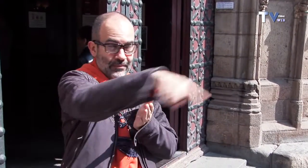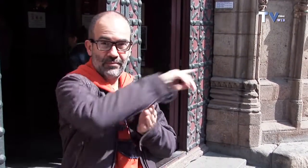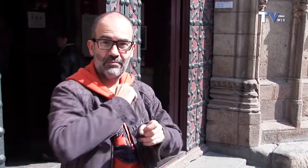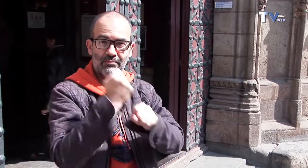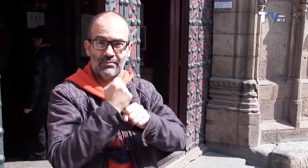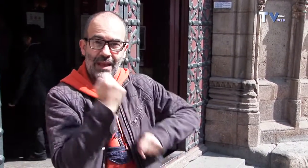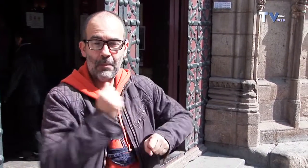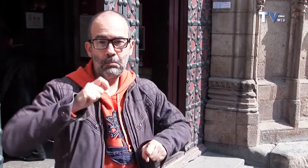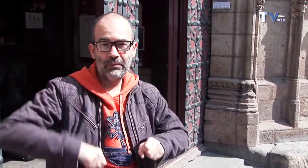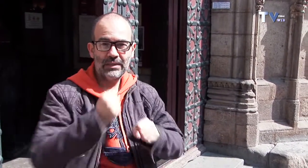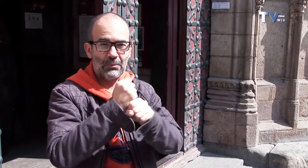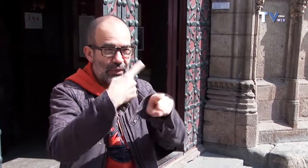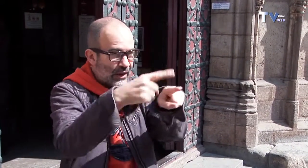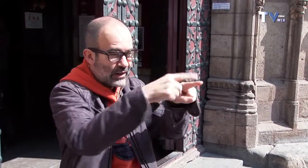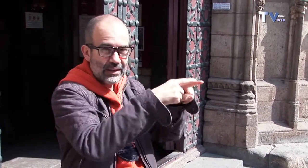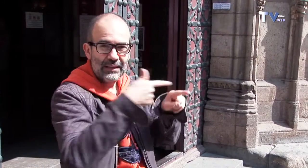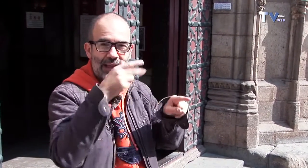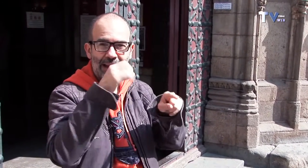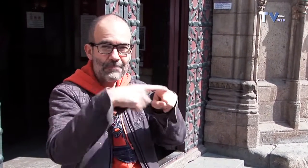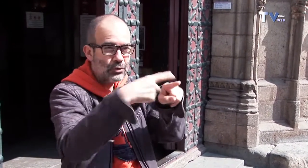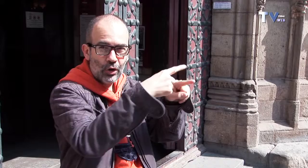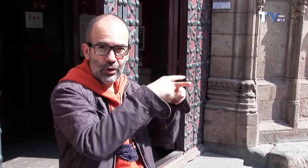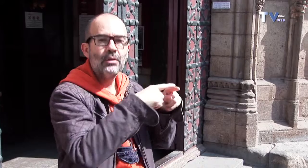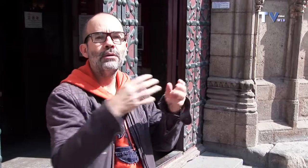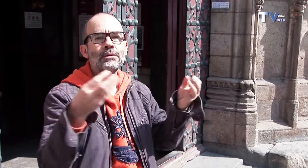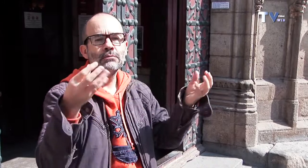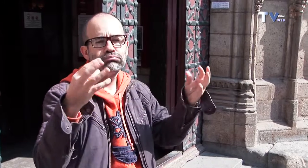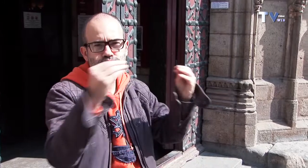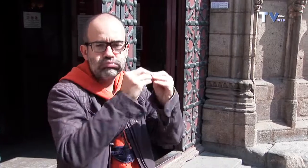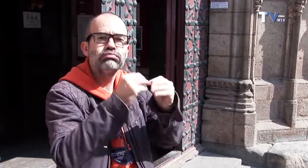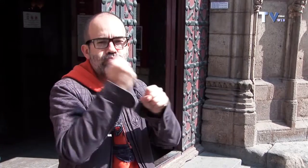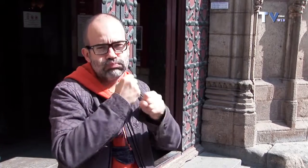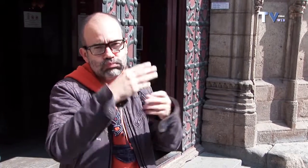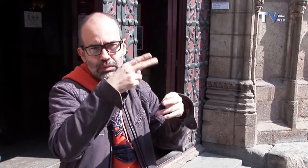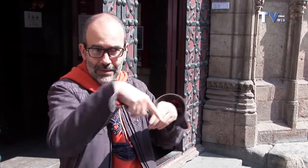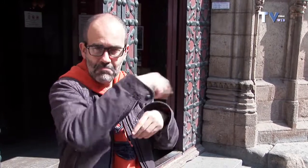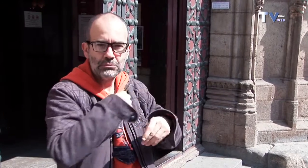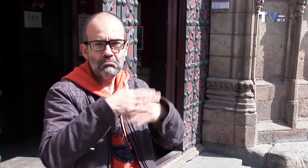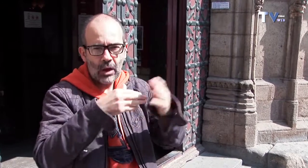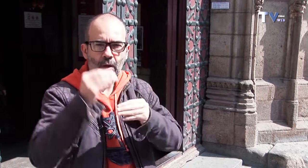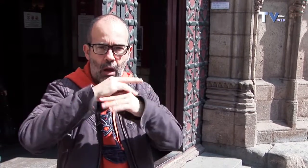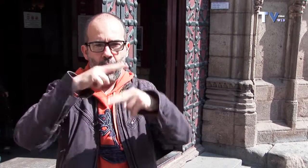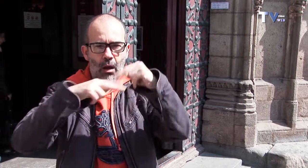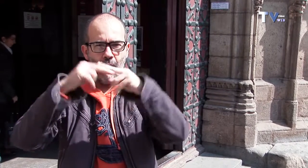los mismos trabajadores de los diferentes gremios fueron quines la construyeron.